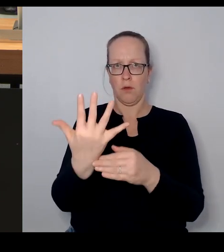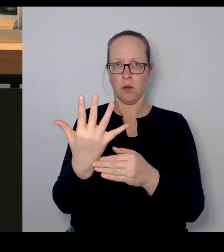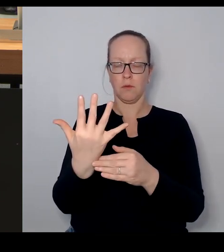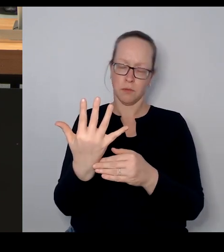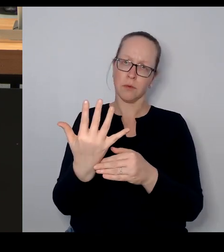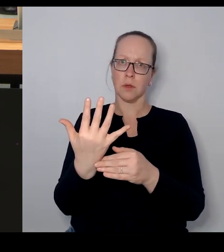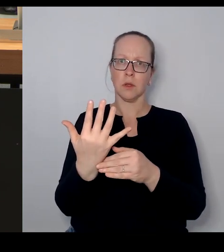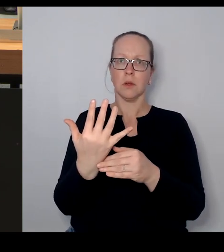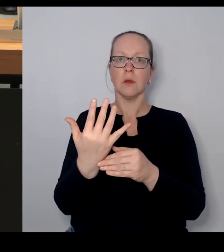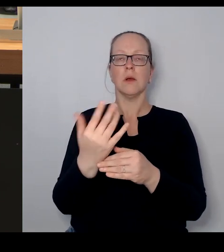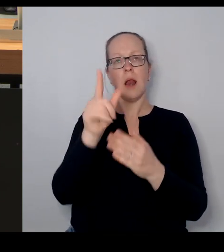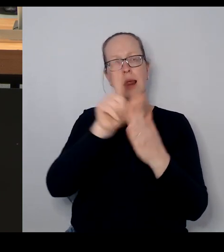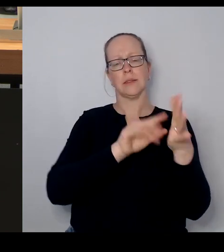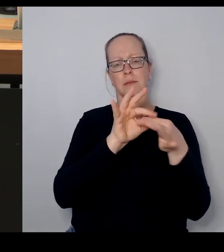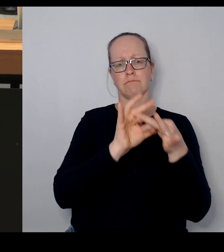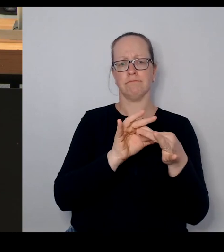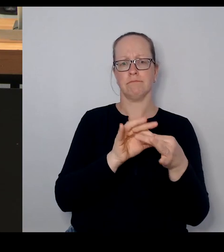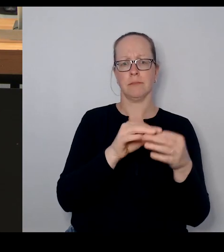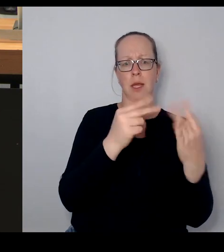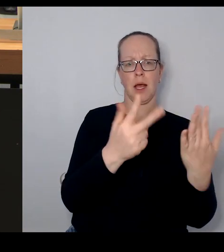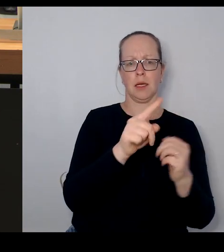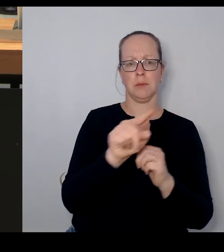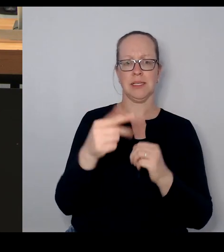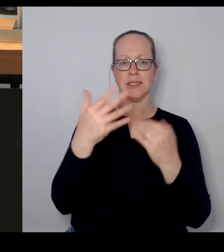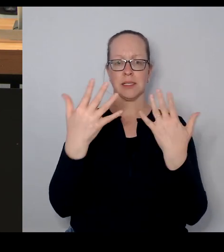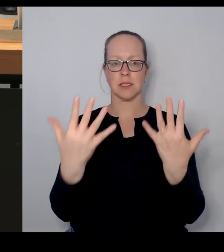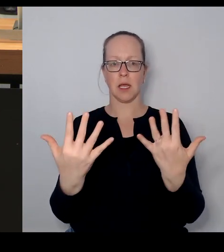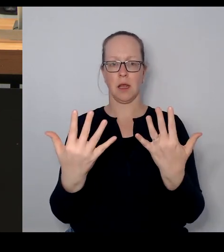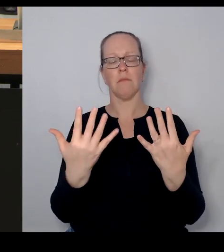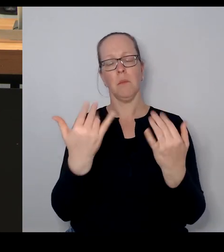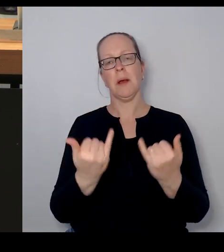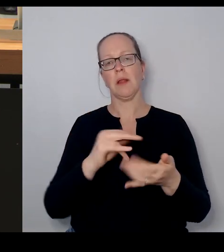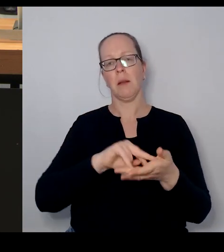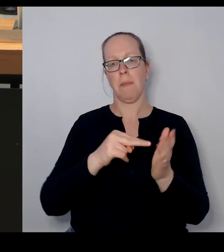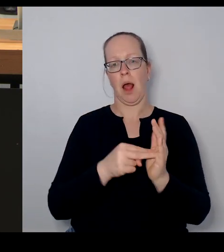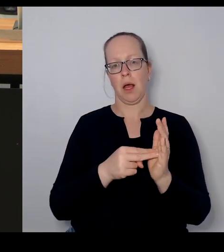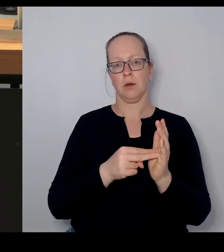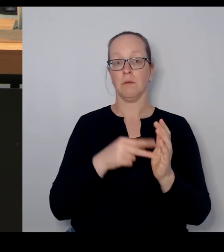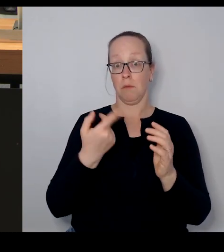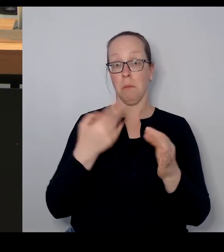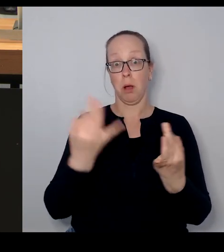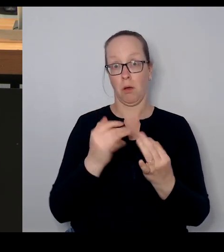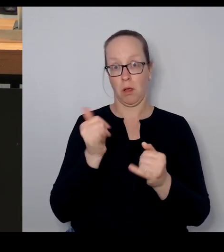Das heißt, dafür stehen dann Genehmigungen an, jetzt im nächsten Jahr, da geht es wieder um zehn und auch das